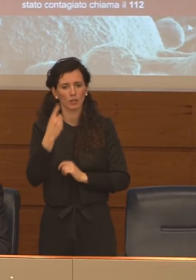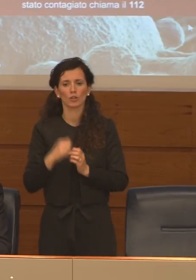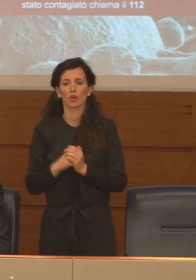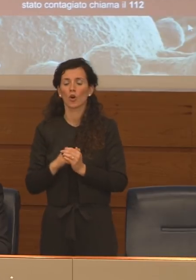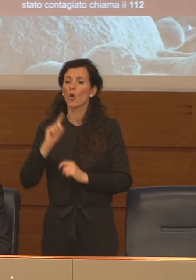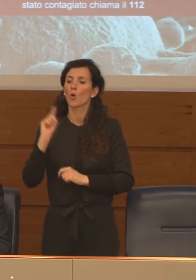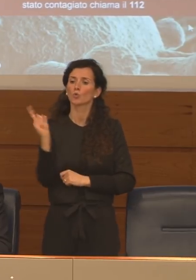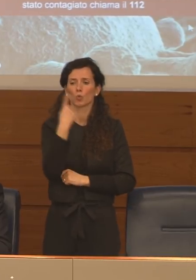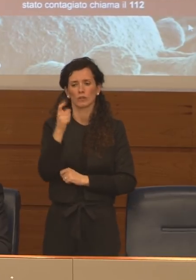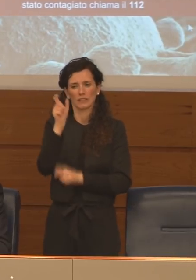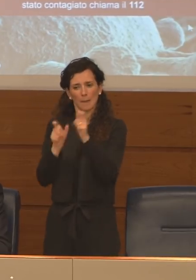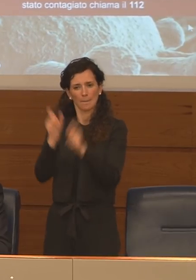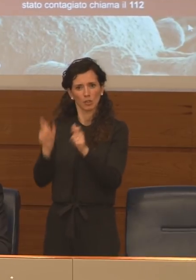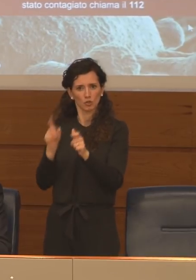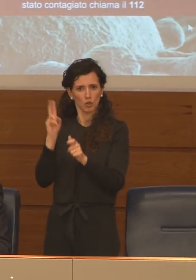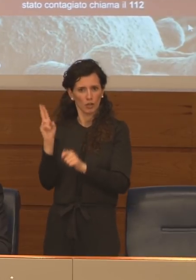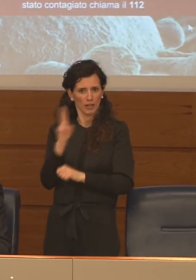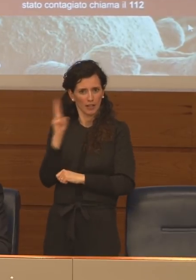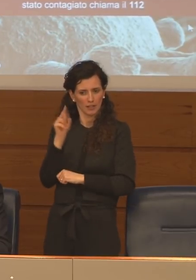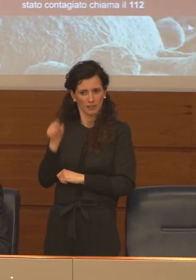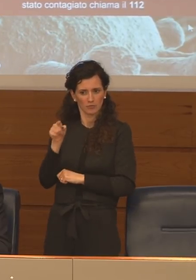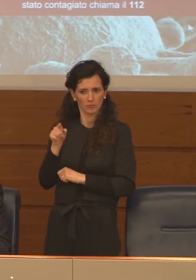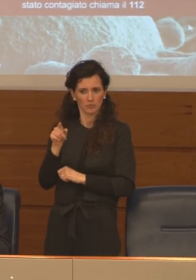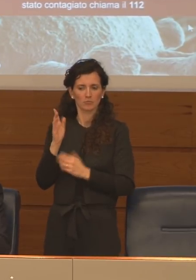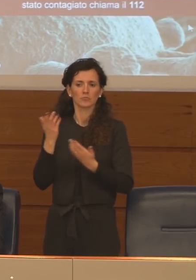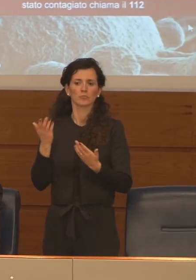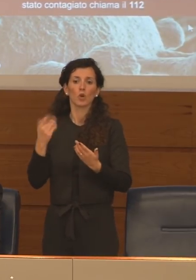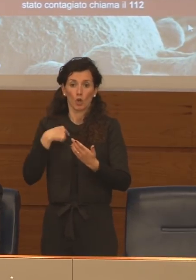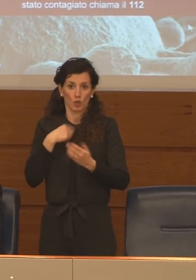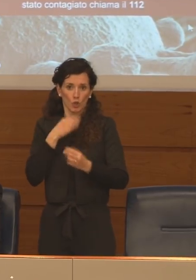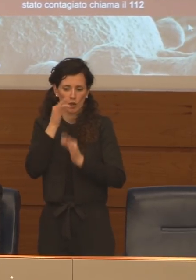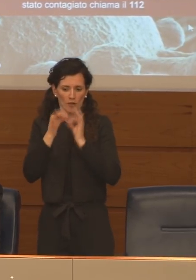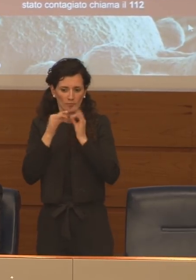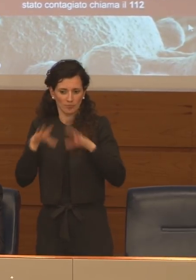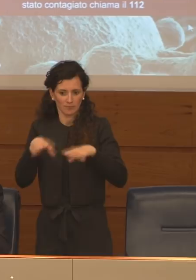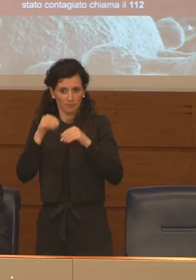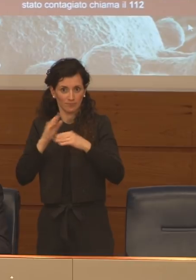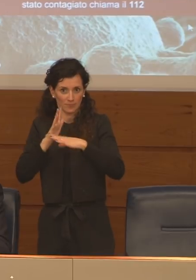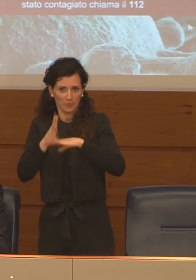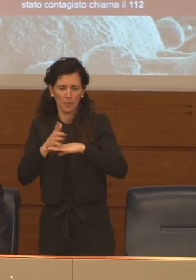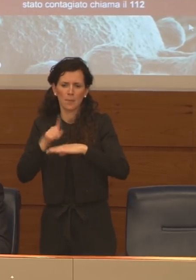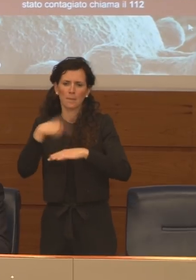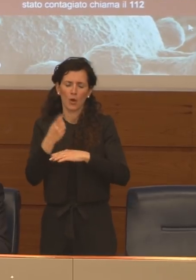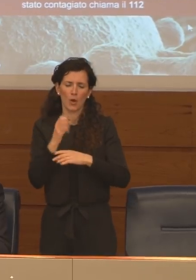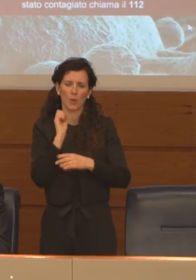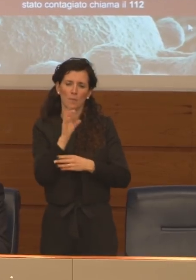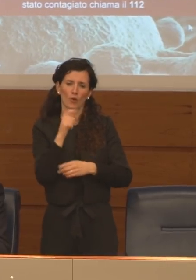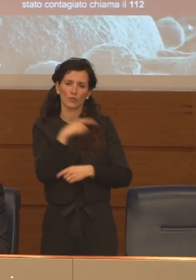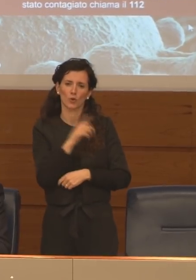anzi lo lascio spiegare, io lo accendono, lo introduco e poi ci pensa il professor Brusaferro,